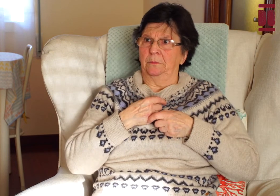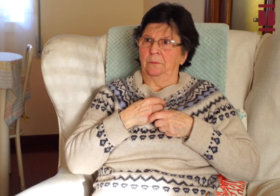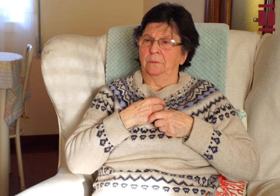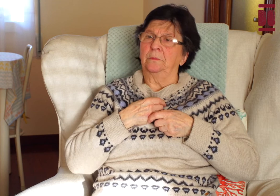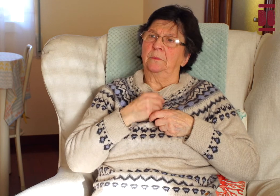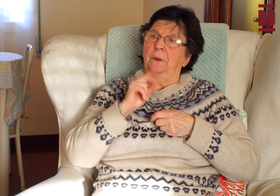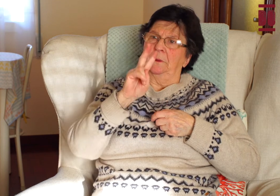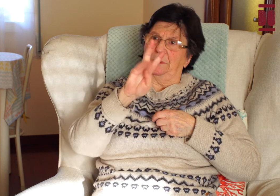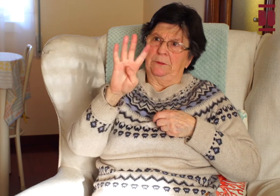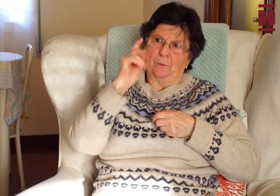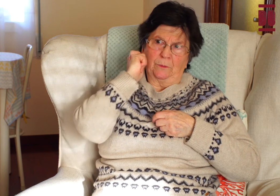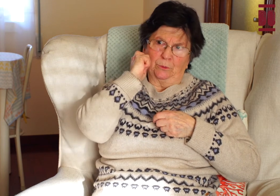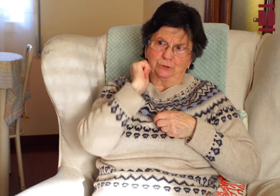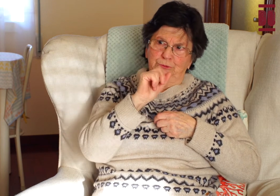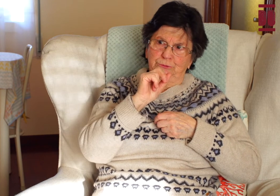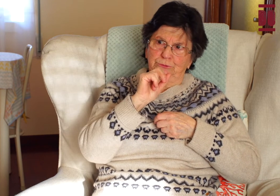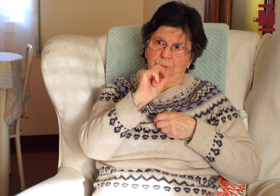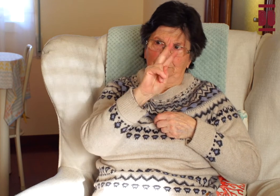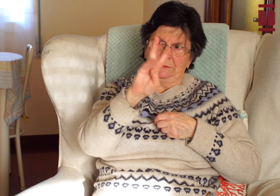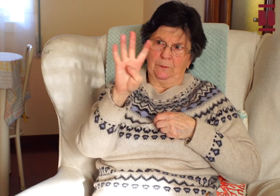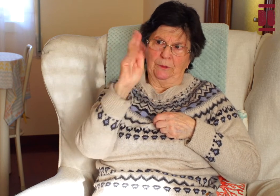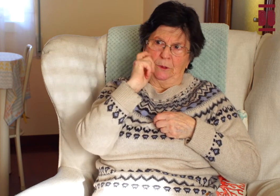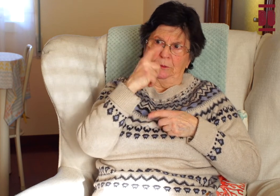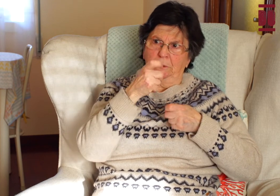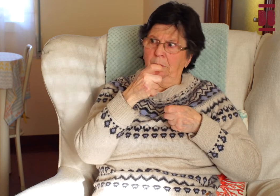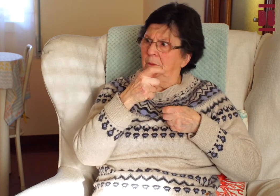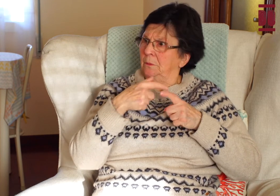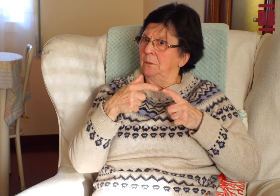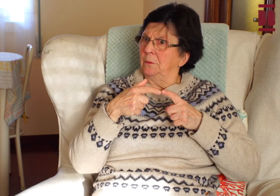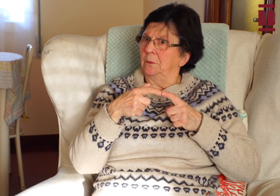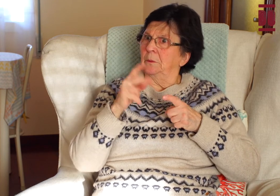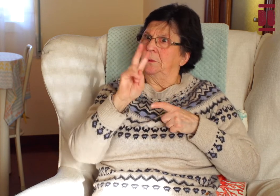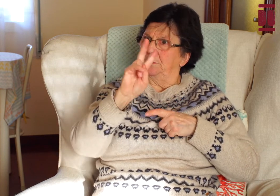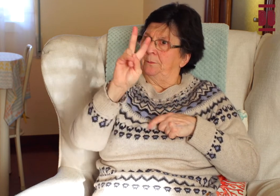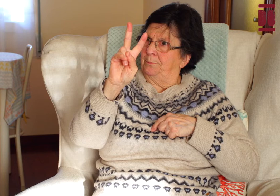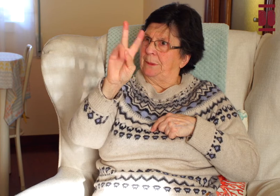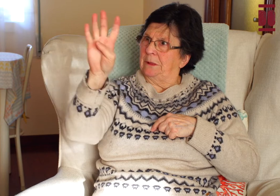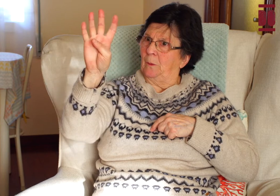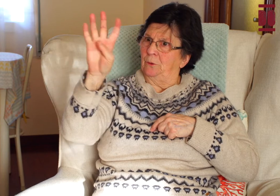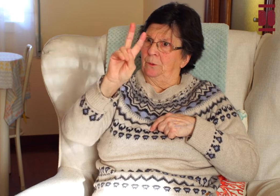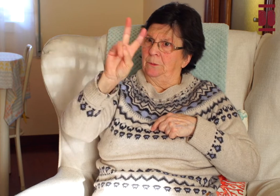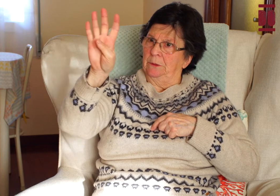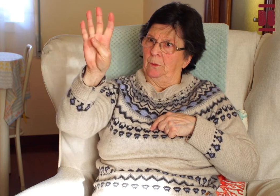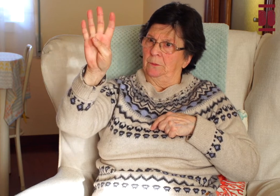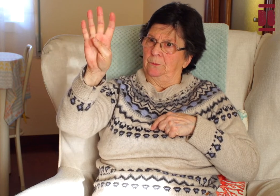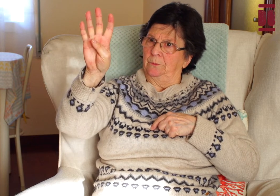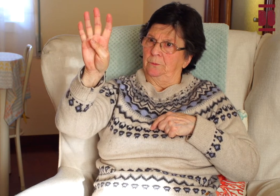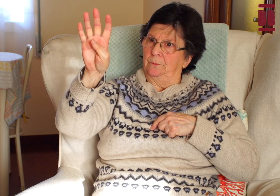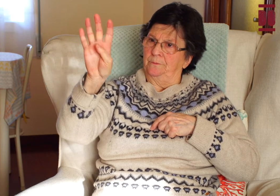Tenía 24 años. 24. Sí, con 24 años fue a combatir. Le